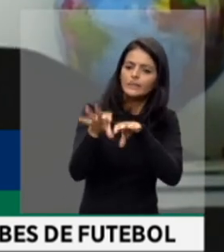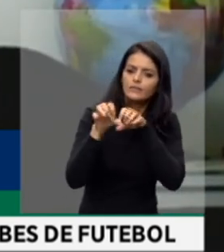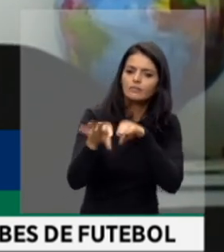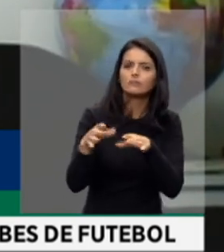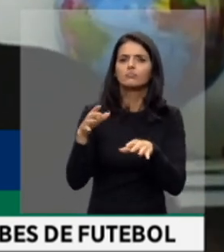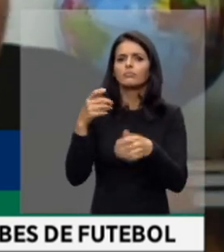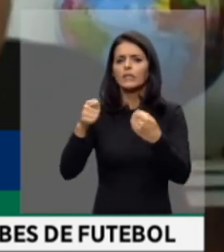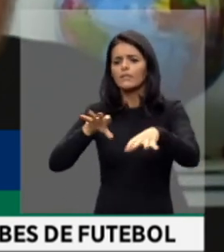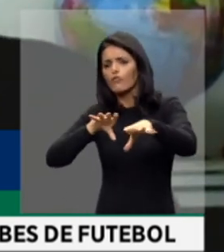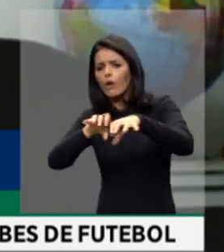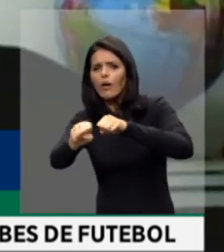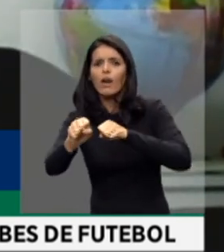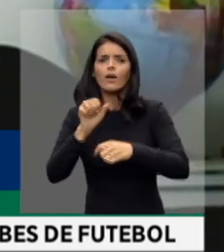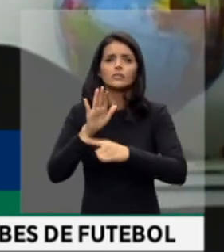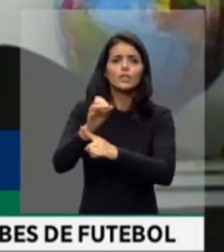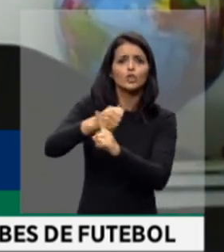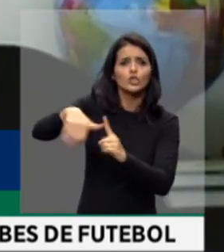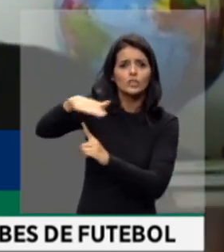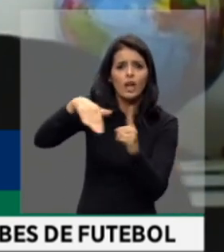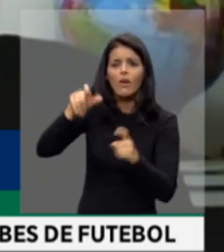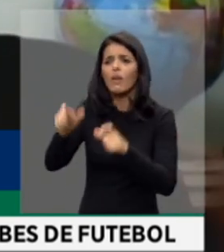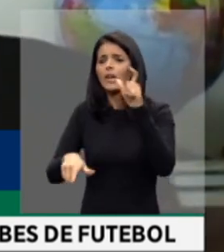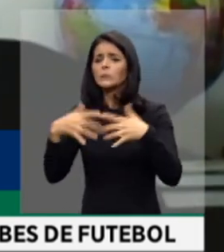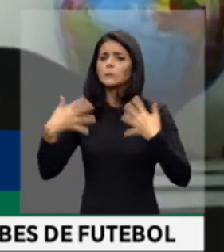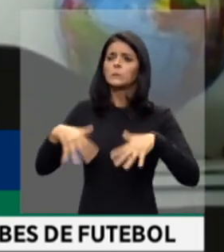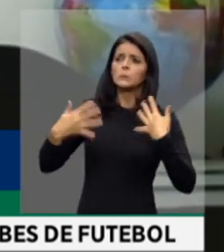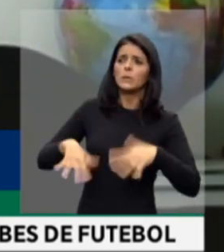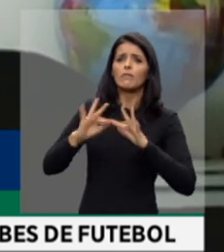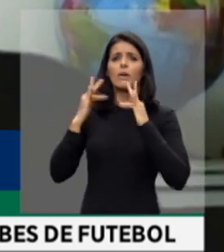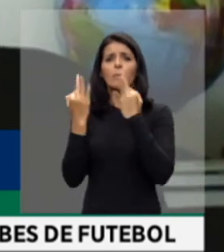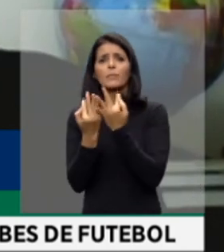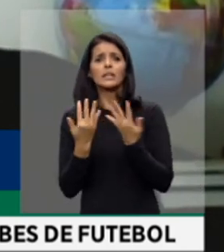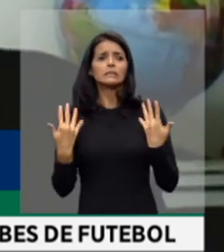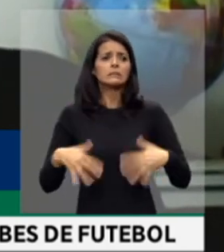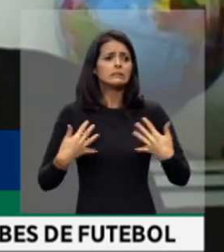ART. 57 CURADORIA RAO RECURSOS PARA A ASSISTÊNCIA SOCIAL E EDUCACIONAL AOS ATLETAS